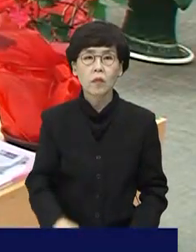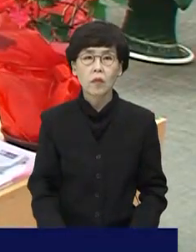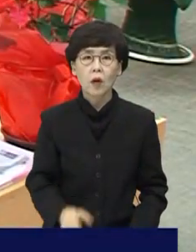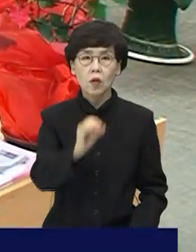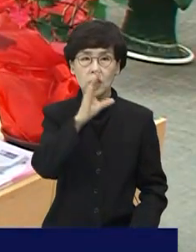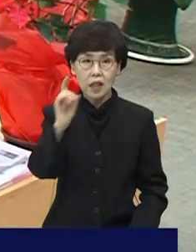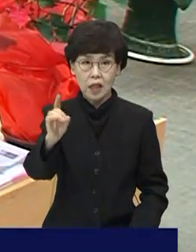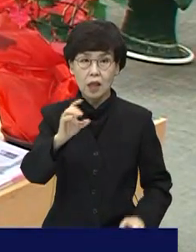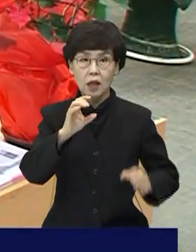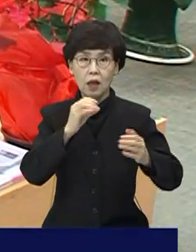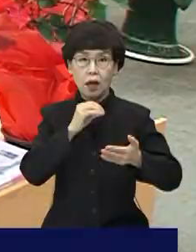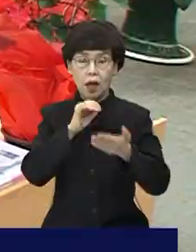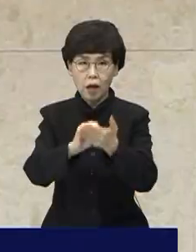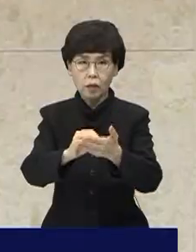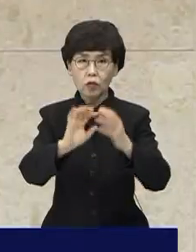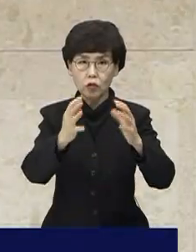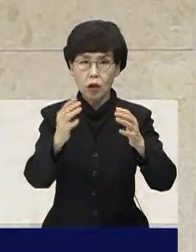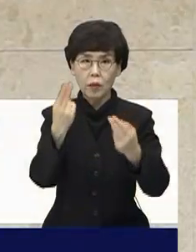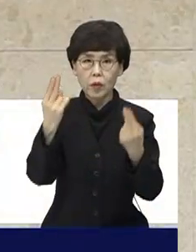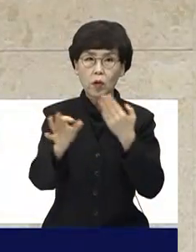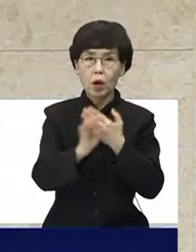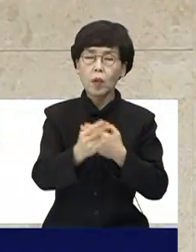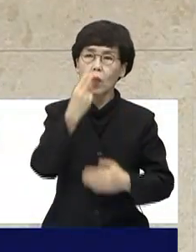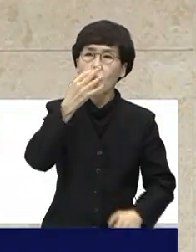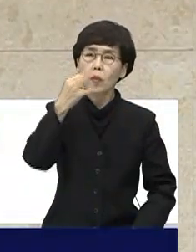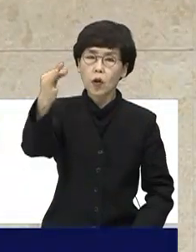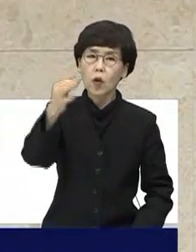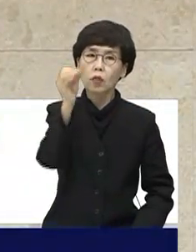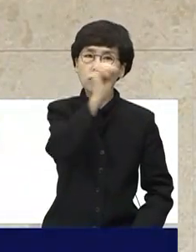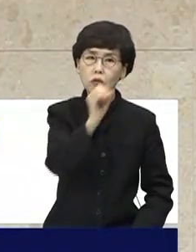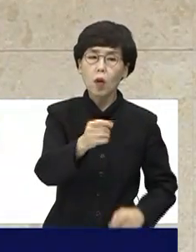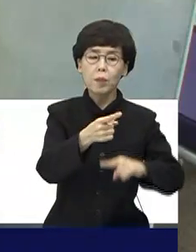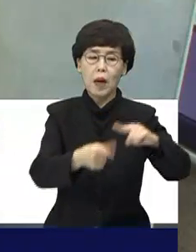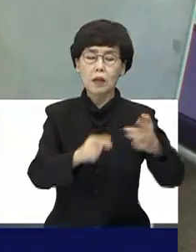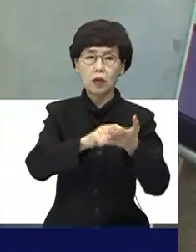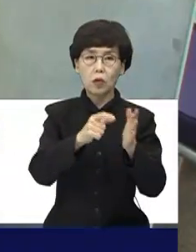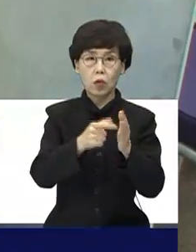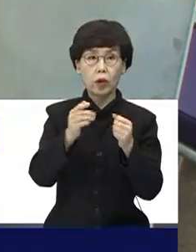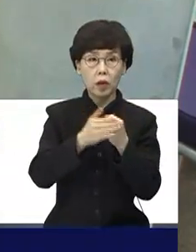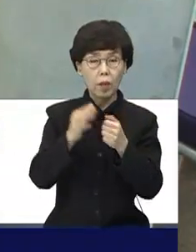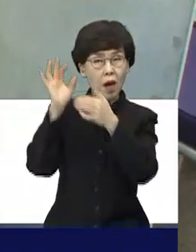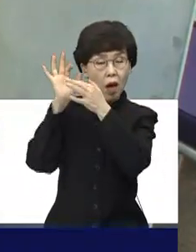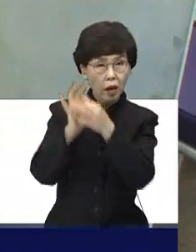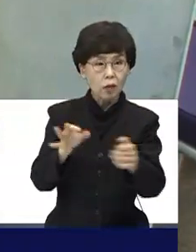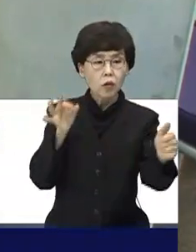OECD 가입국과 비교해 보험료율이 절반 수준이라 지속가능성을 위해 점진적인